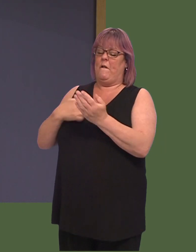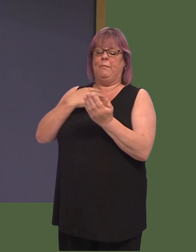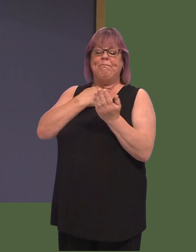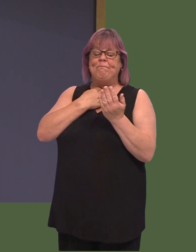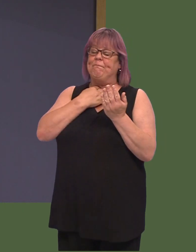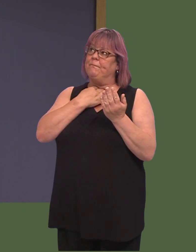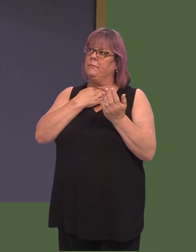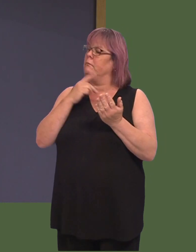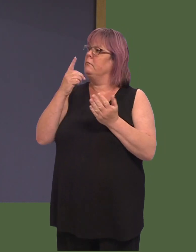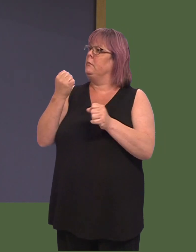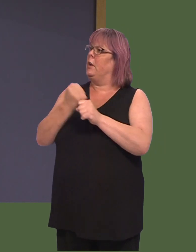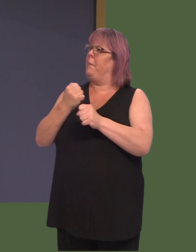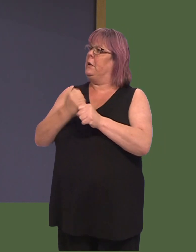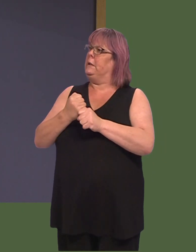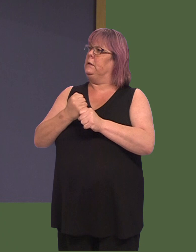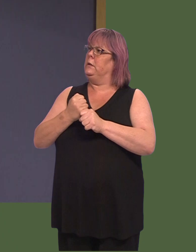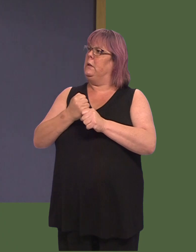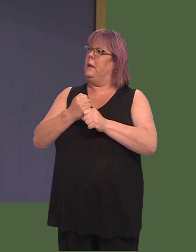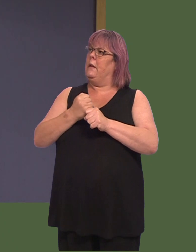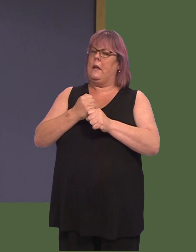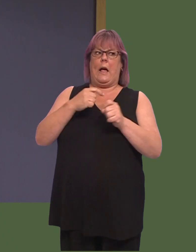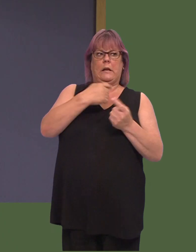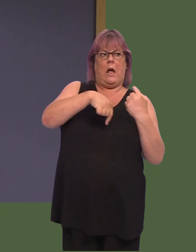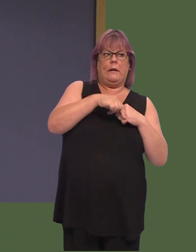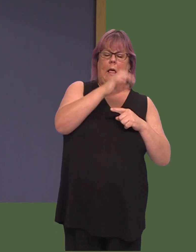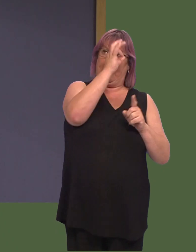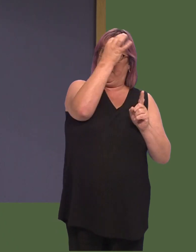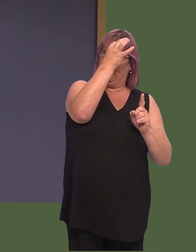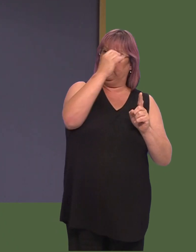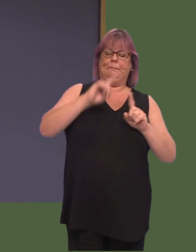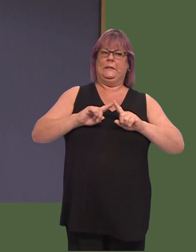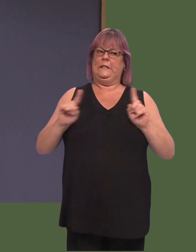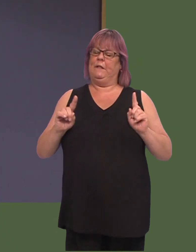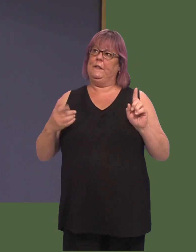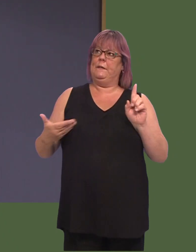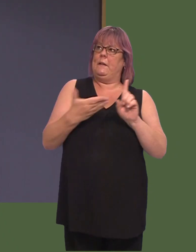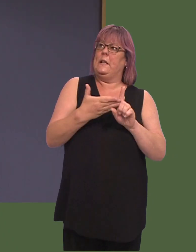cwbl lipa'r Llywodraeth i argymhellion yr adroddiad yma. Yn amlwg, i fi, nid yw'r Llywodraeth yn rhannu'r un uchelgais ag aelodau'r pwyllgor o safbwynt